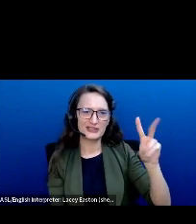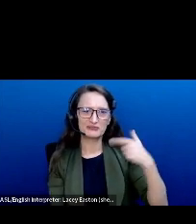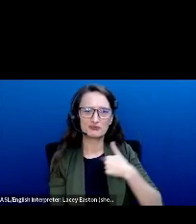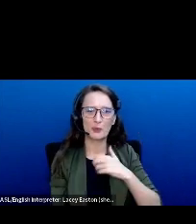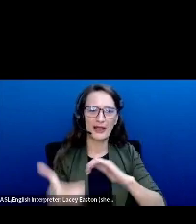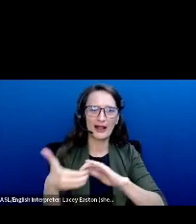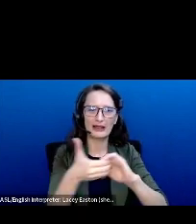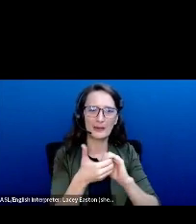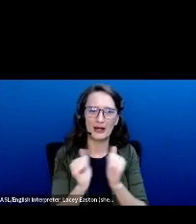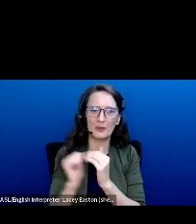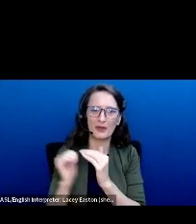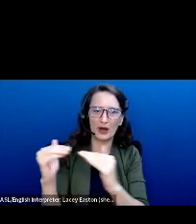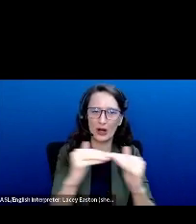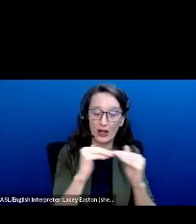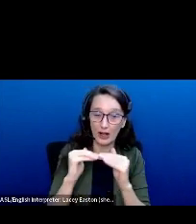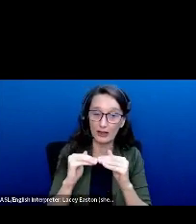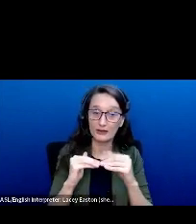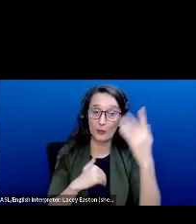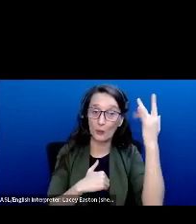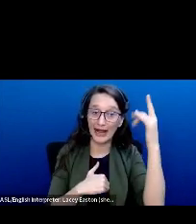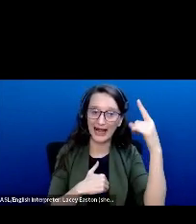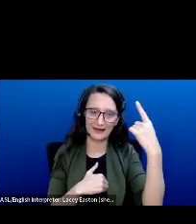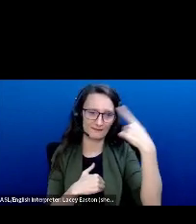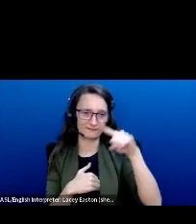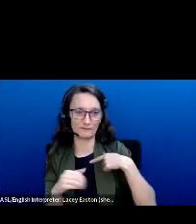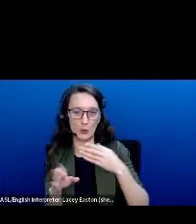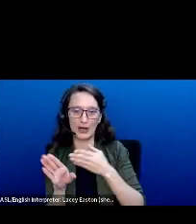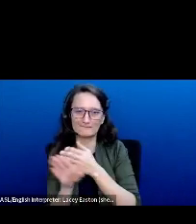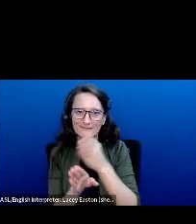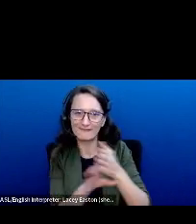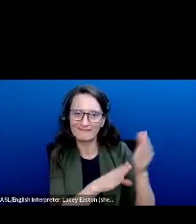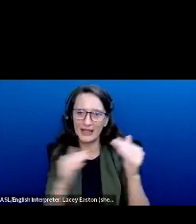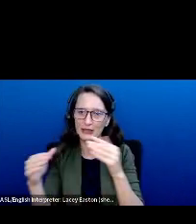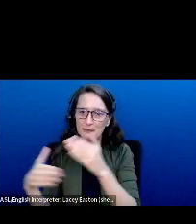que nuestros socios en este campo puedan fortalecer sus alianzas y apoyos para todos